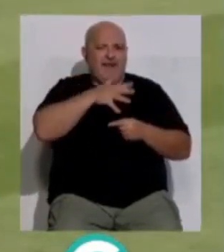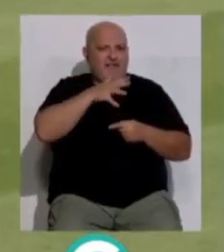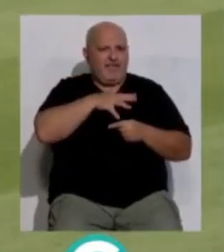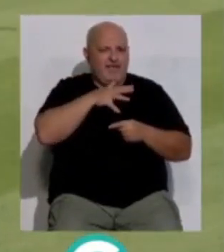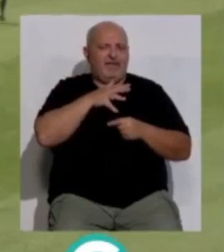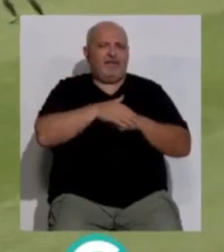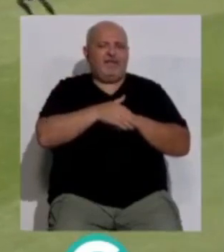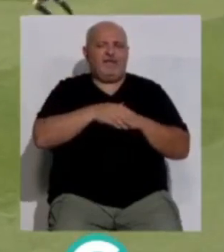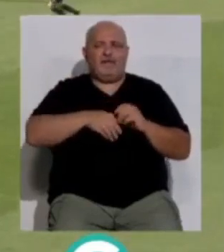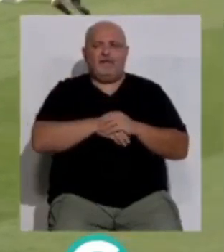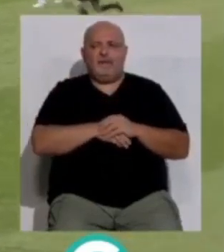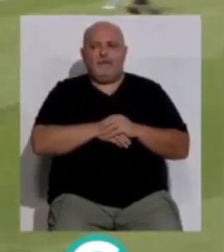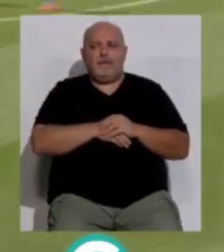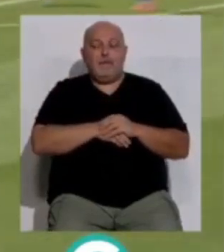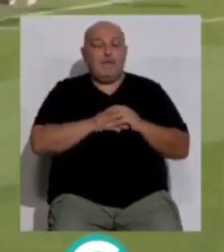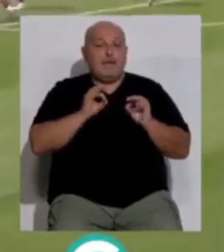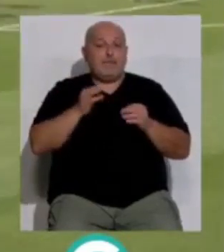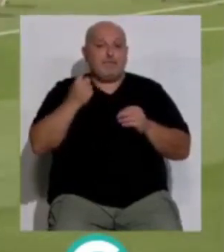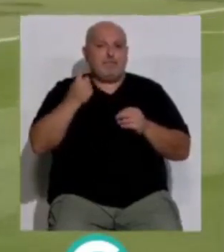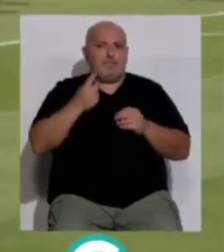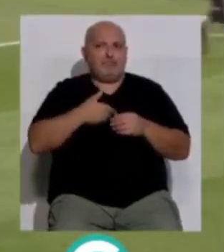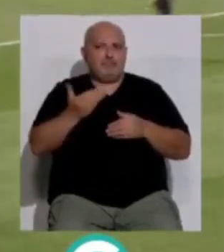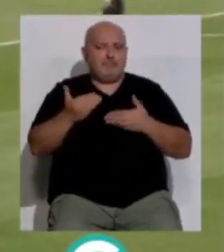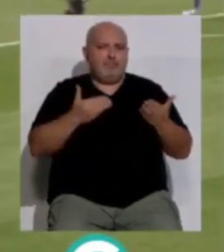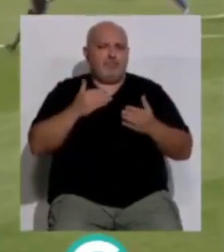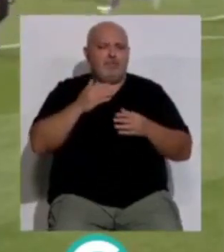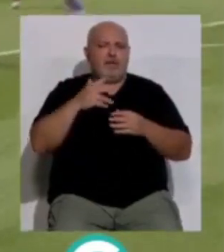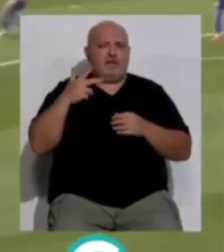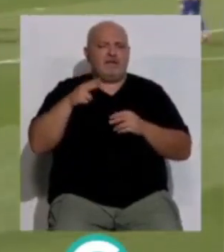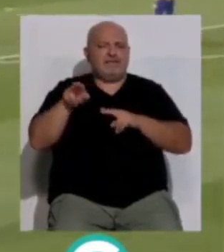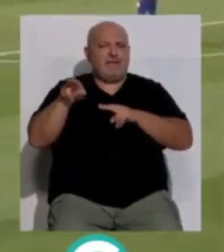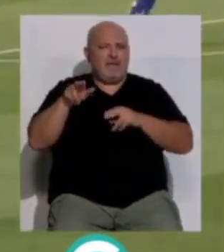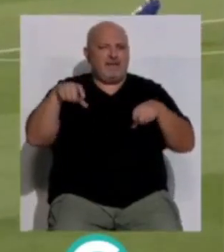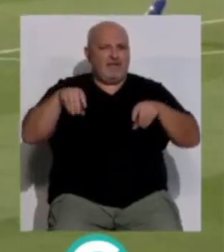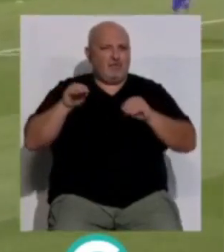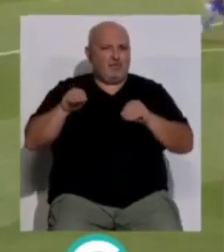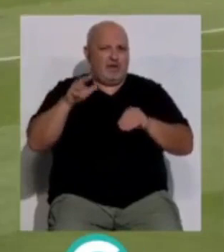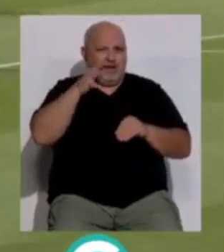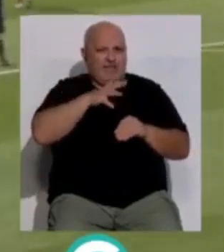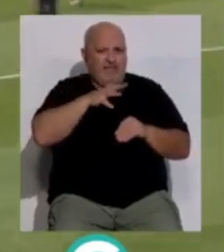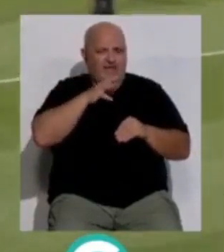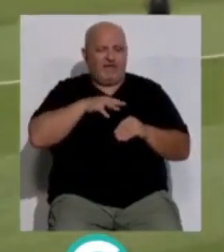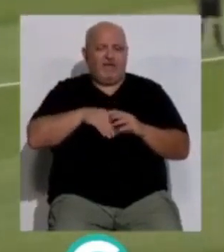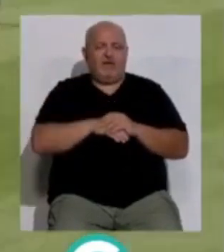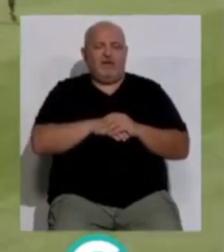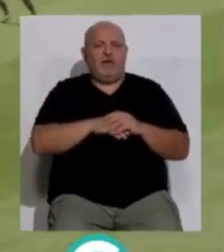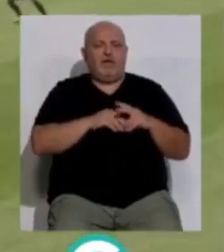Fútbol Club es verdad con dos definiciones una en chapín que fue en un contraataque y otra en